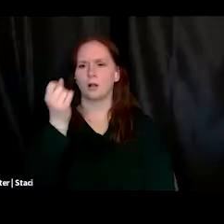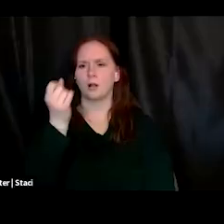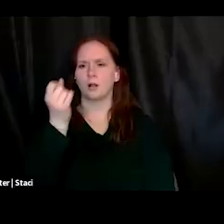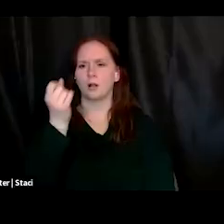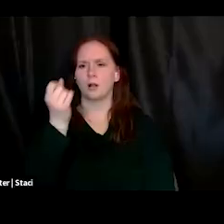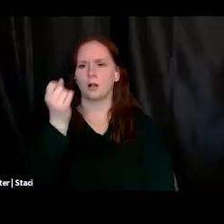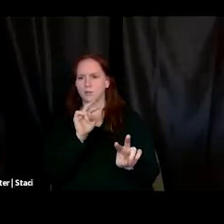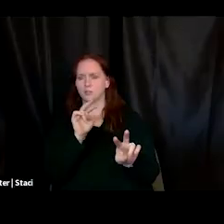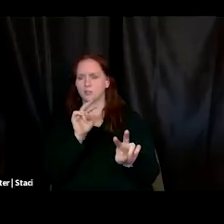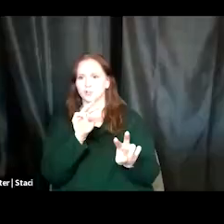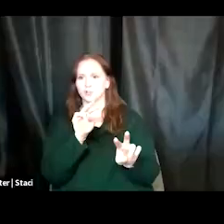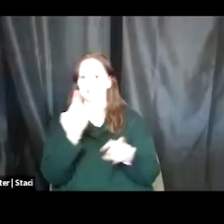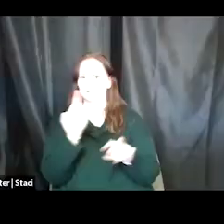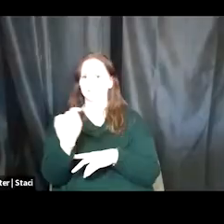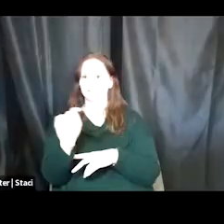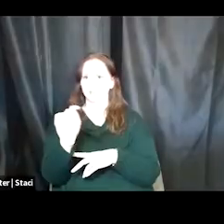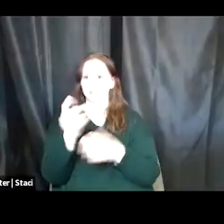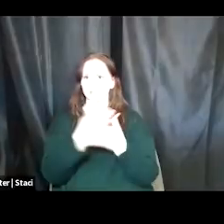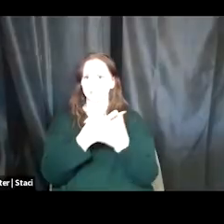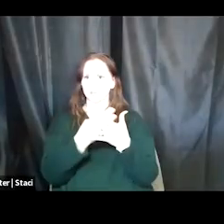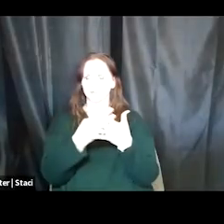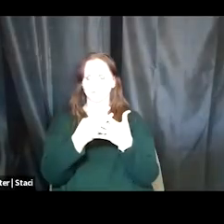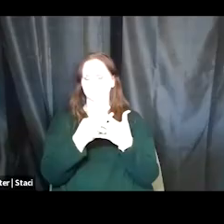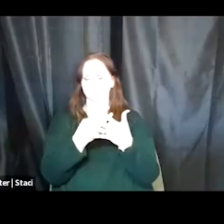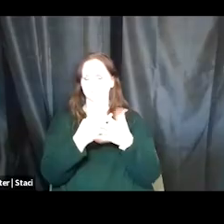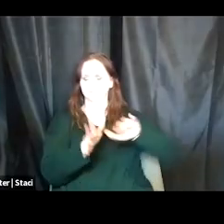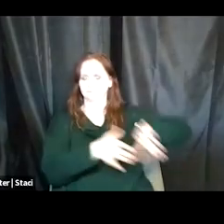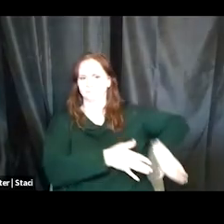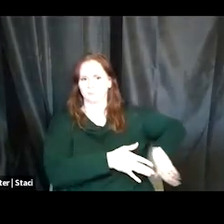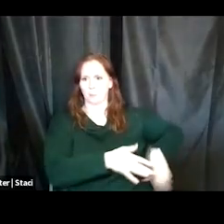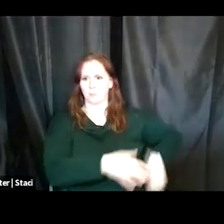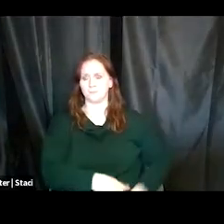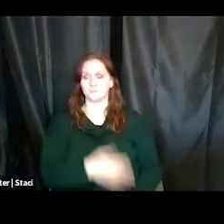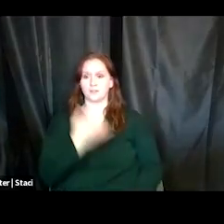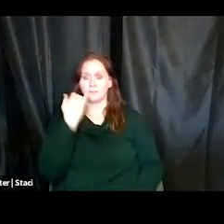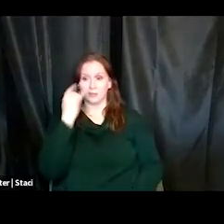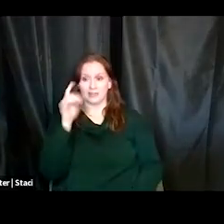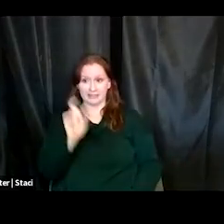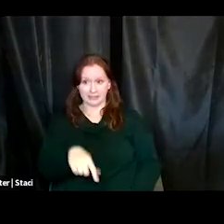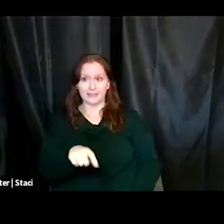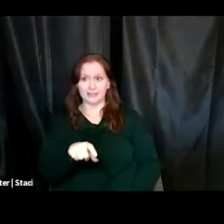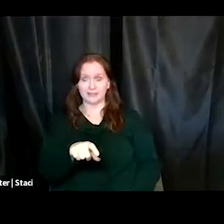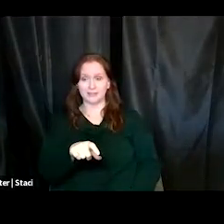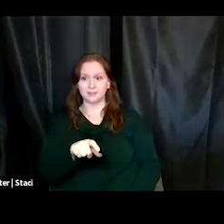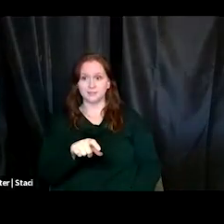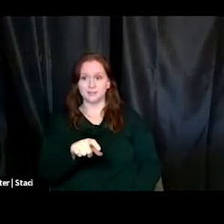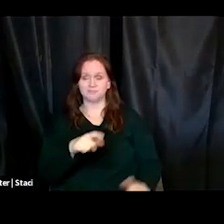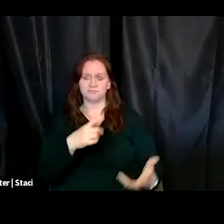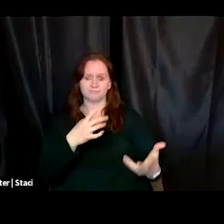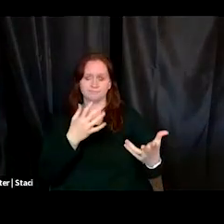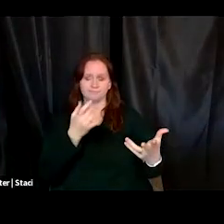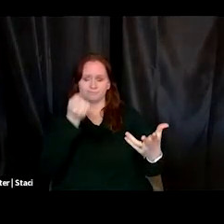Y por último, el curso en línea de SOAR. Sabemos que hay muchos de ustedes en este webinar hoy que tal vez no se hayan inscrito